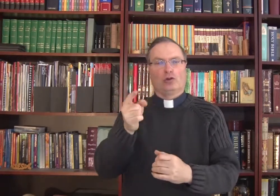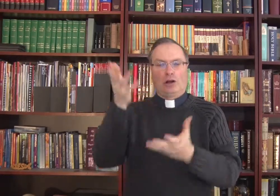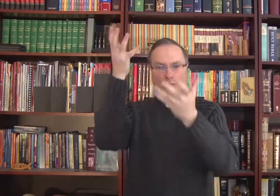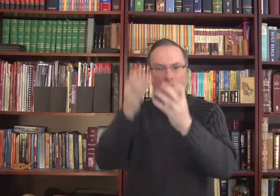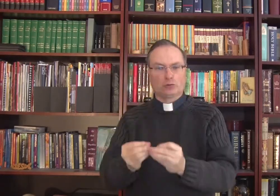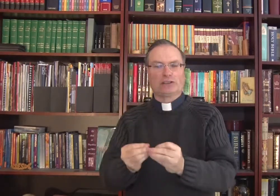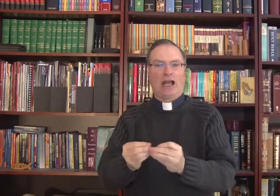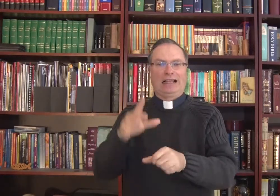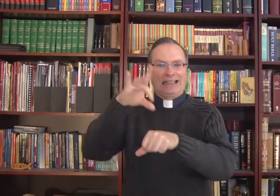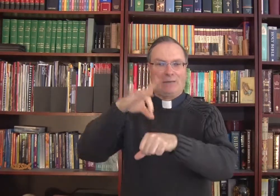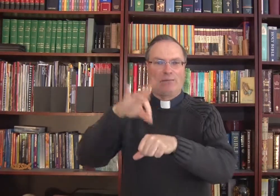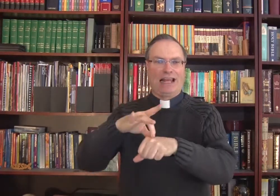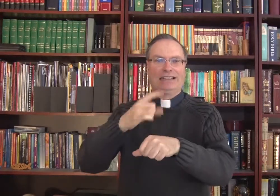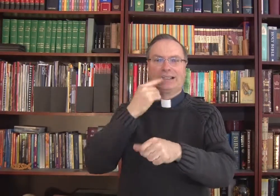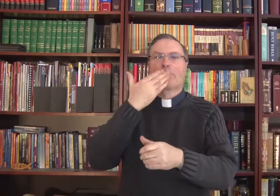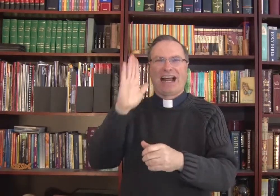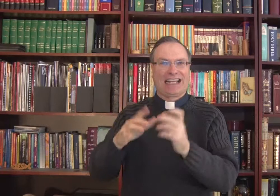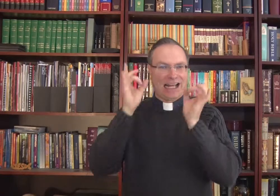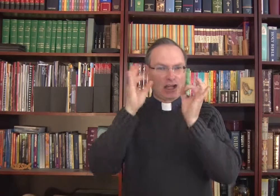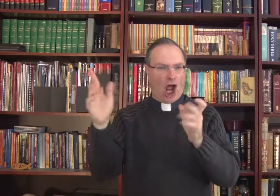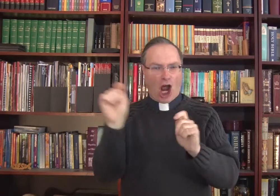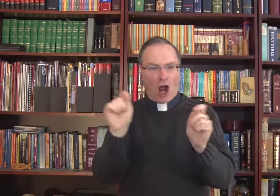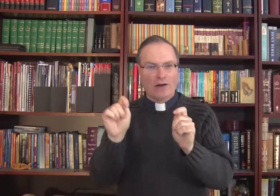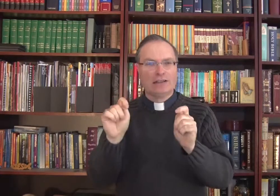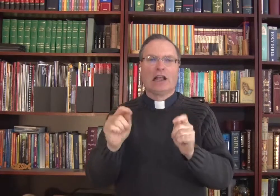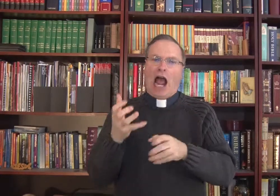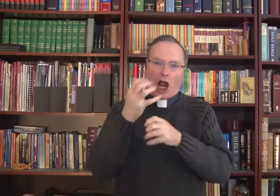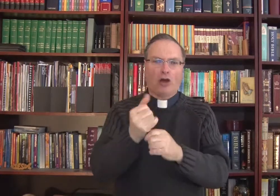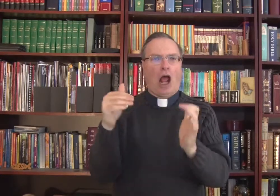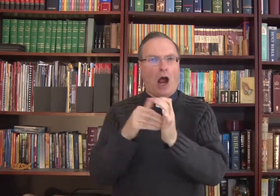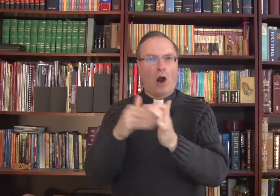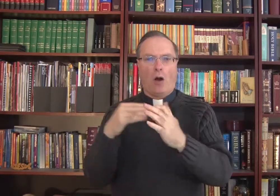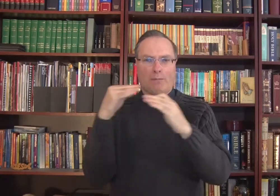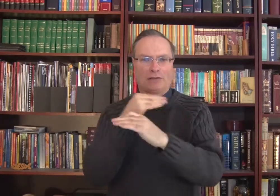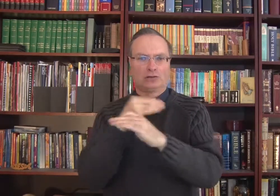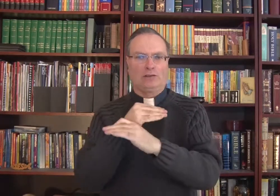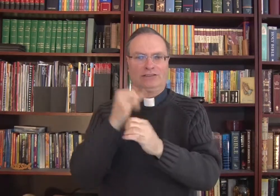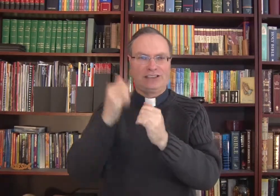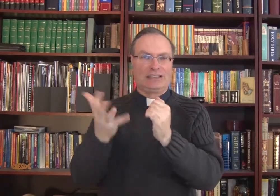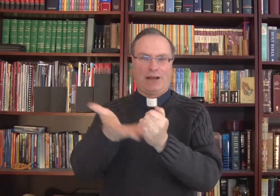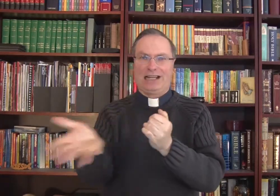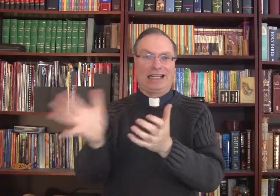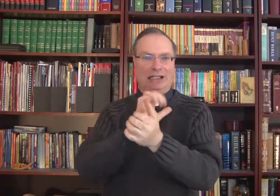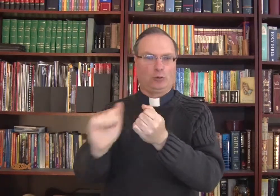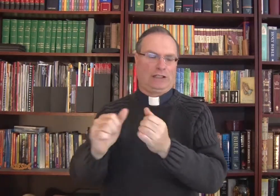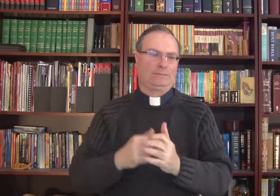pour résultat des plaies, qui malgré ces horreurs, ils s’accrochaient encore aux mensonges qui finirait par les détruire.